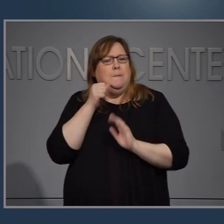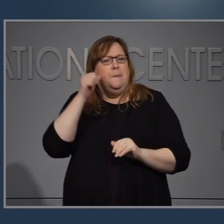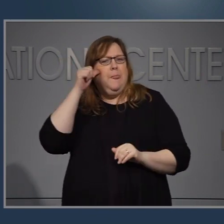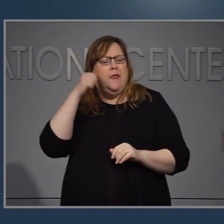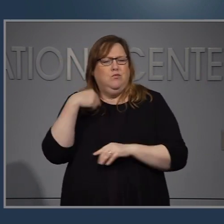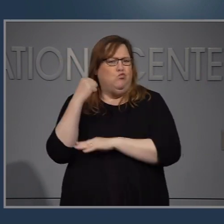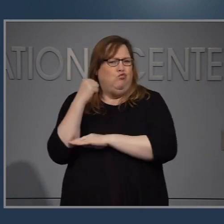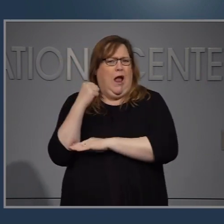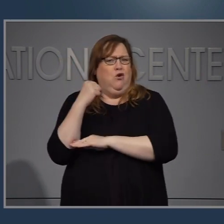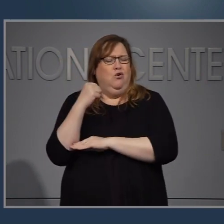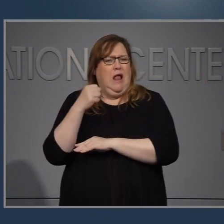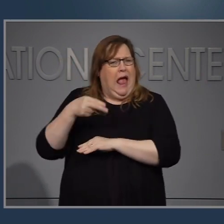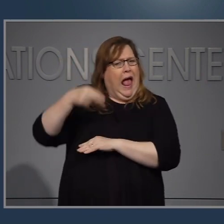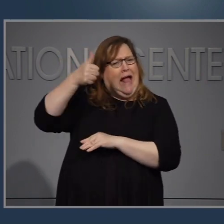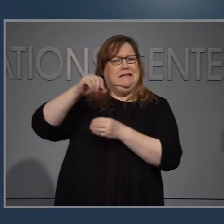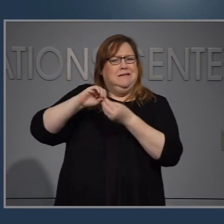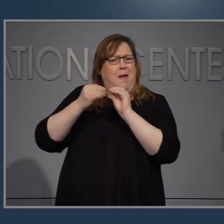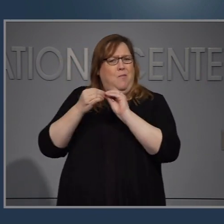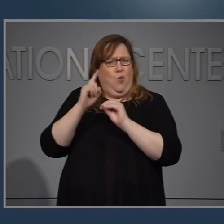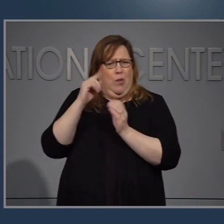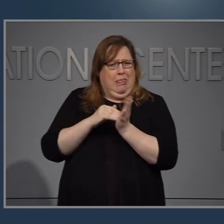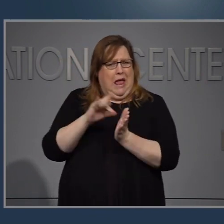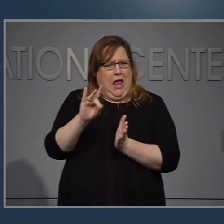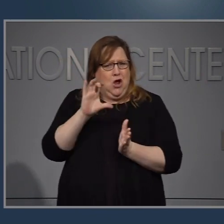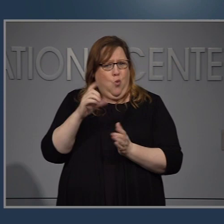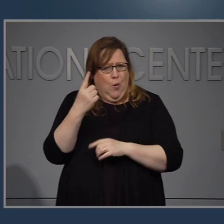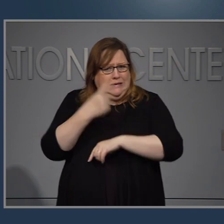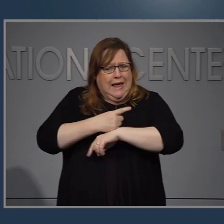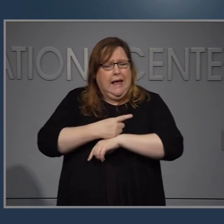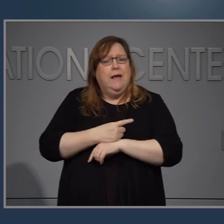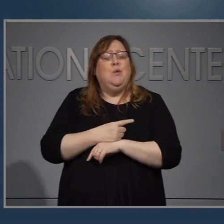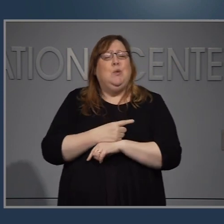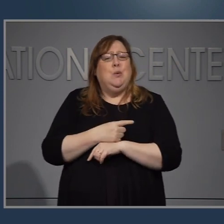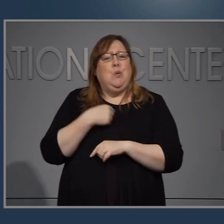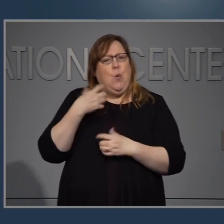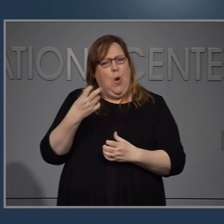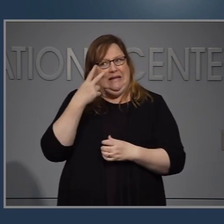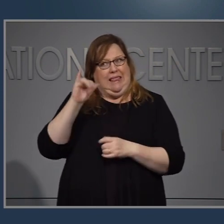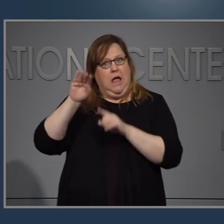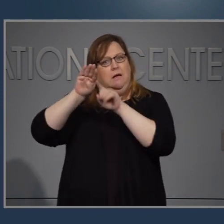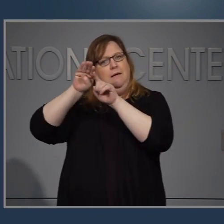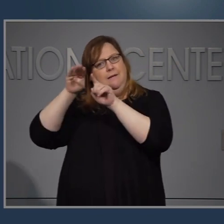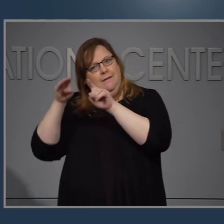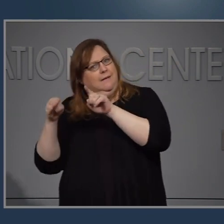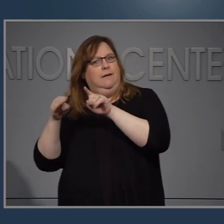Y quisiera que esta línea sea plana. Desafortunadamente, continúa su tendencia a subir